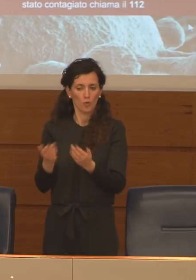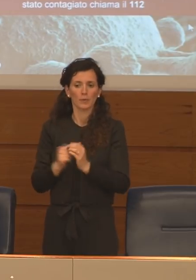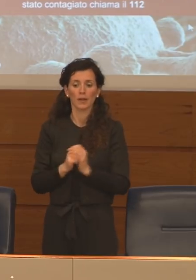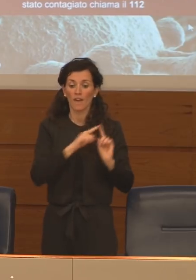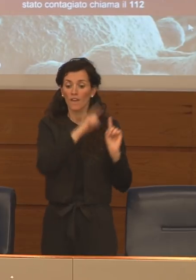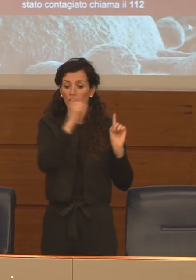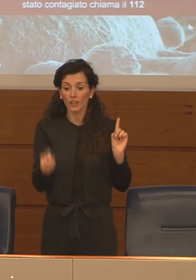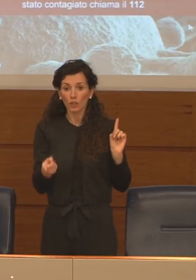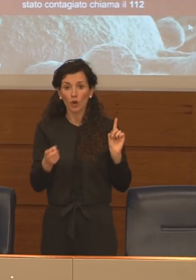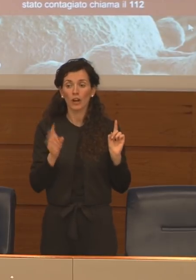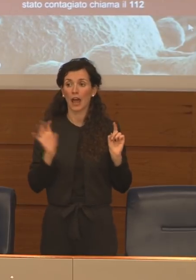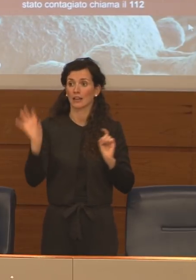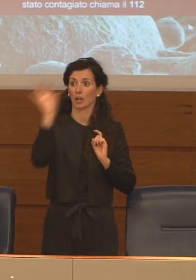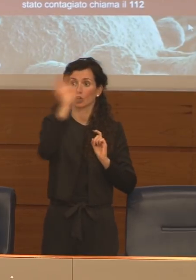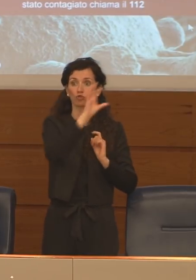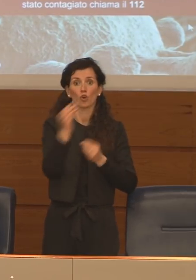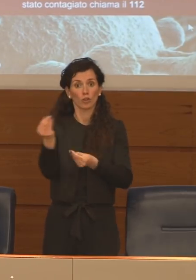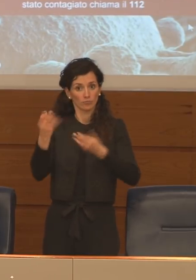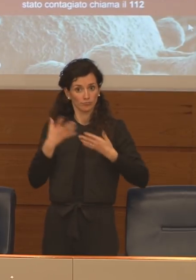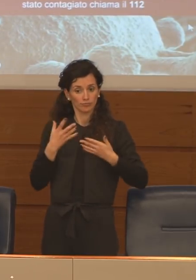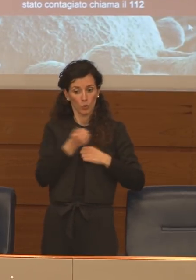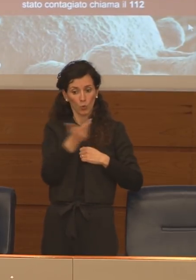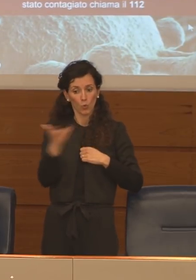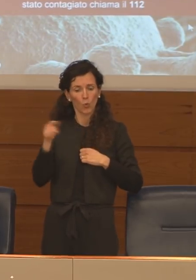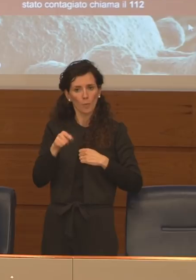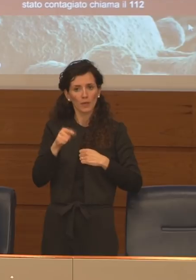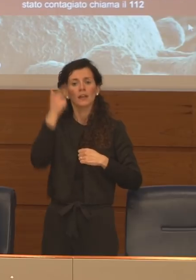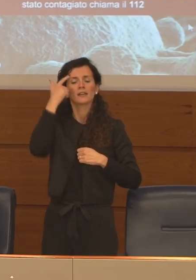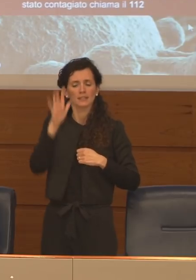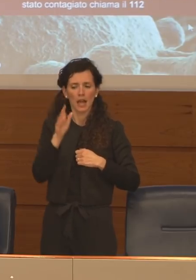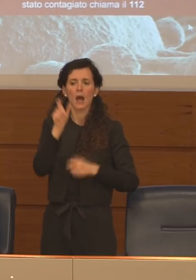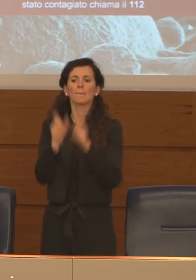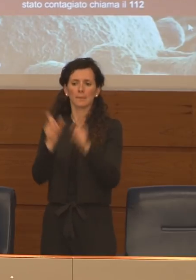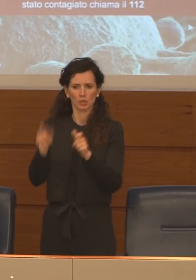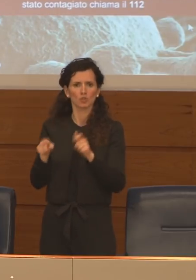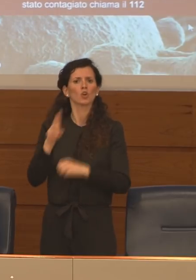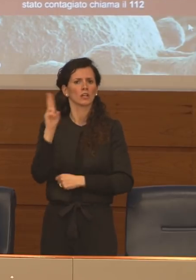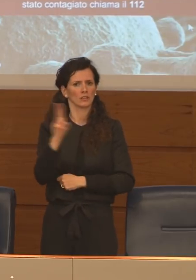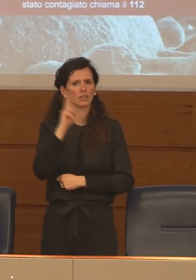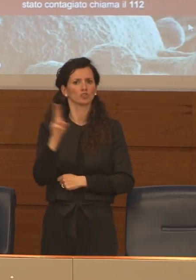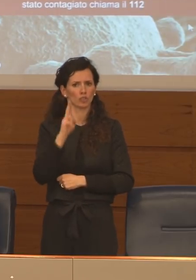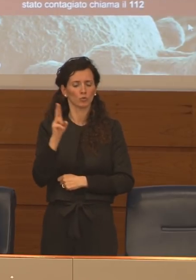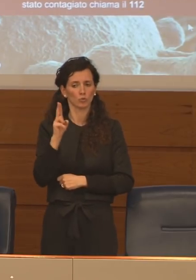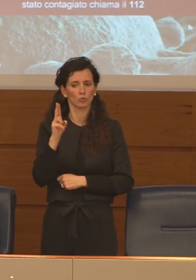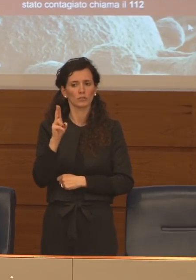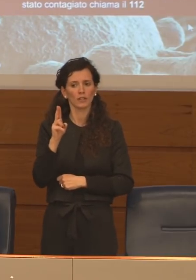regioni sappiamo che queste persone sono decedute, che erano portatrici di altre